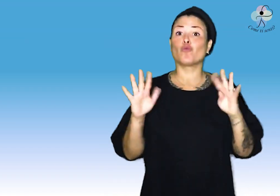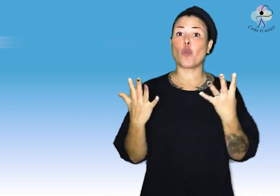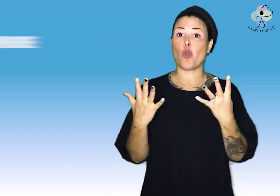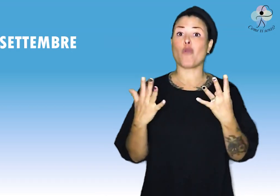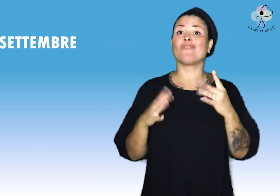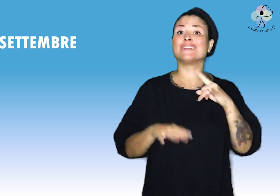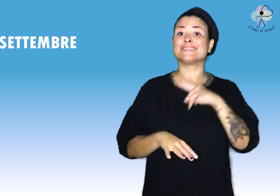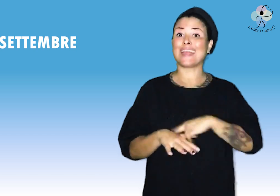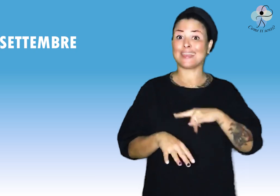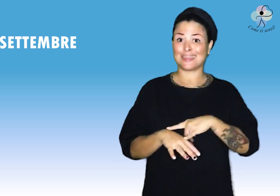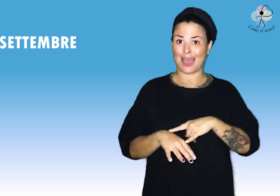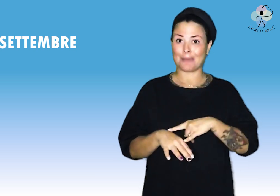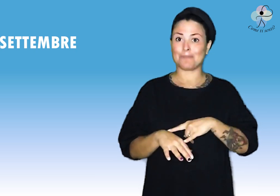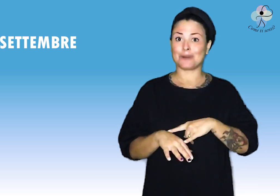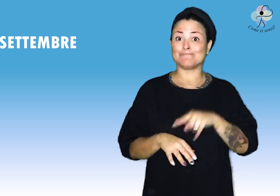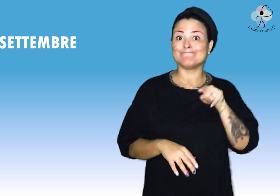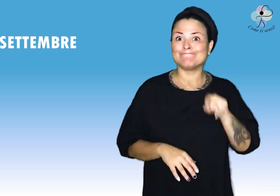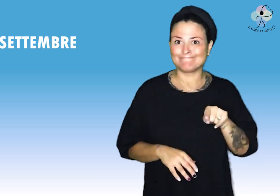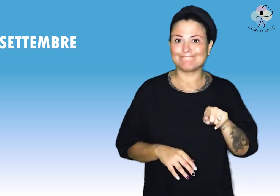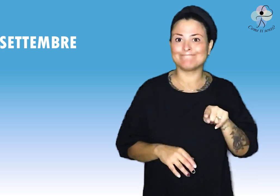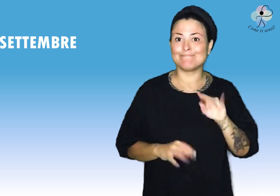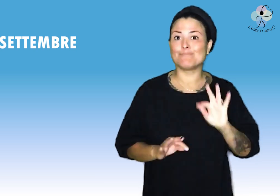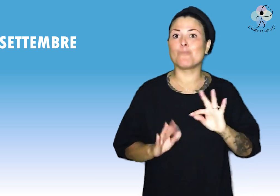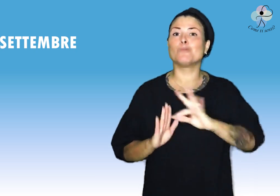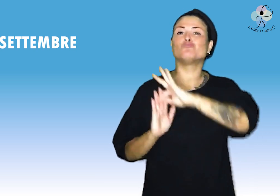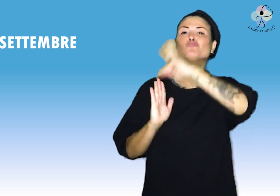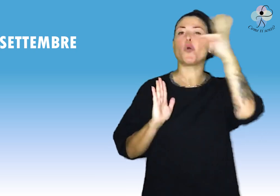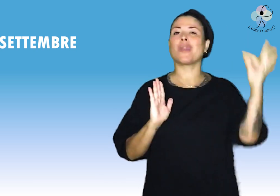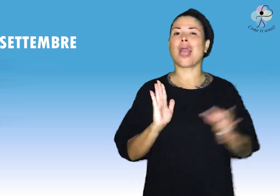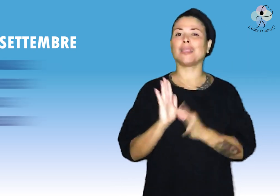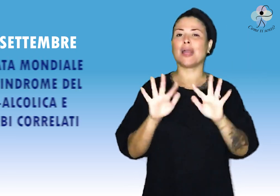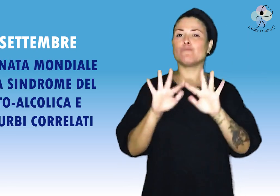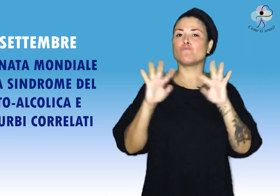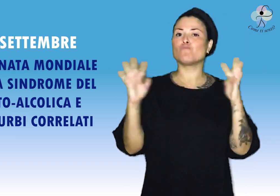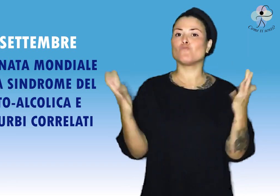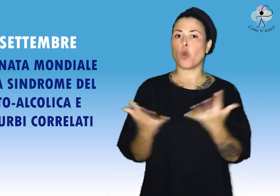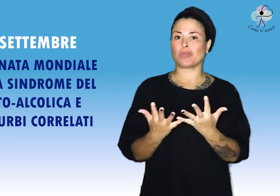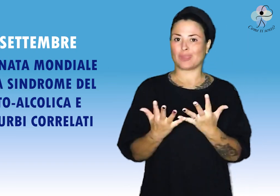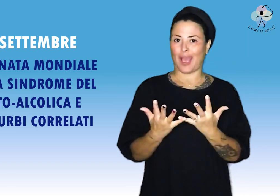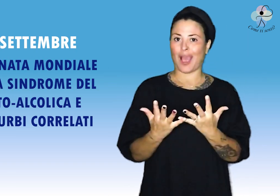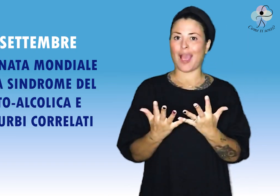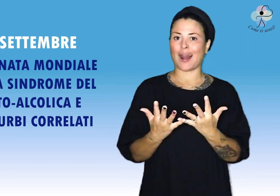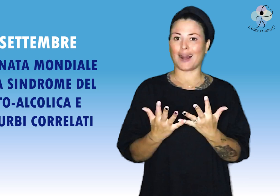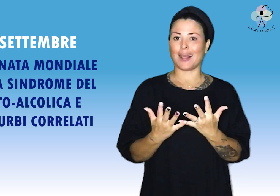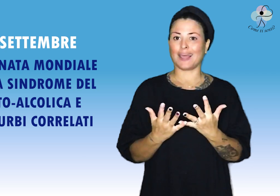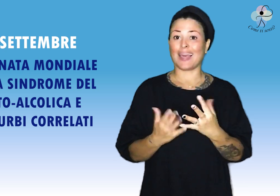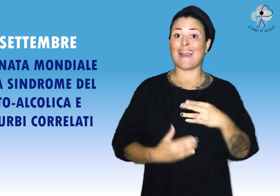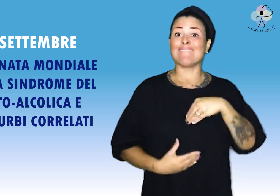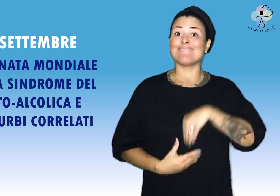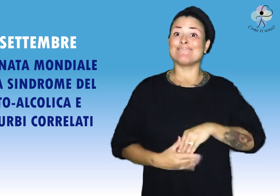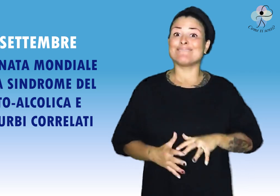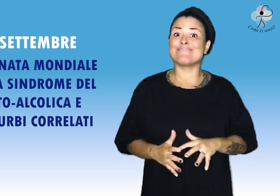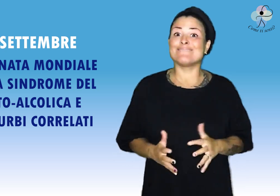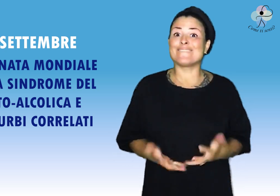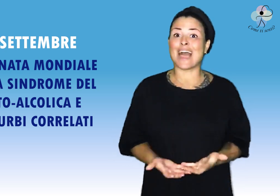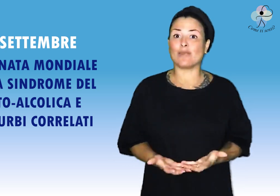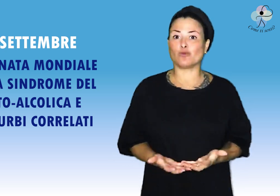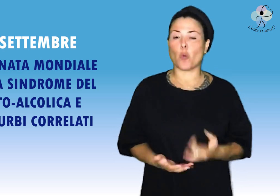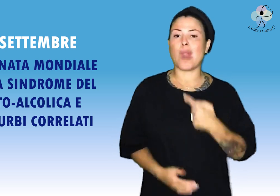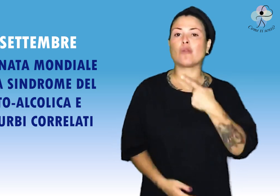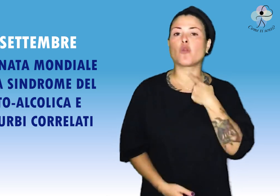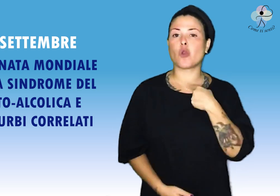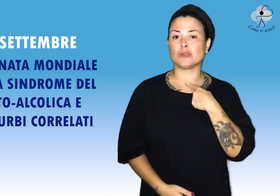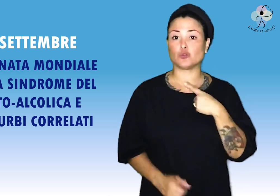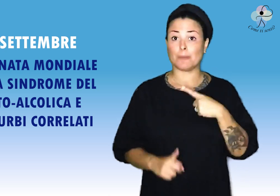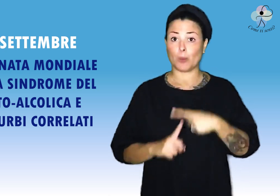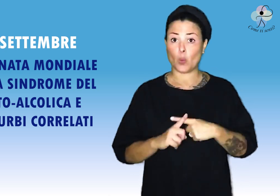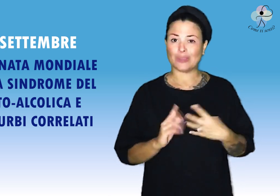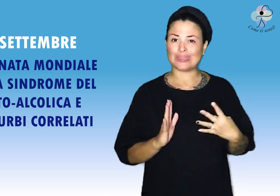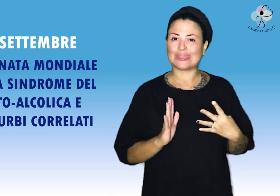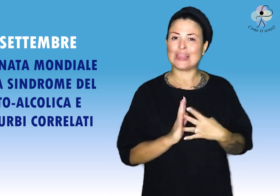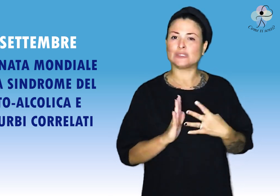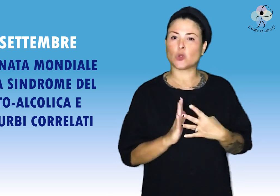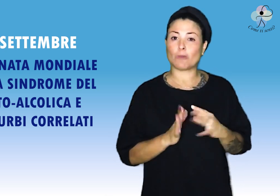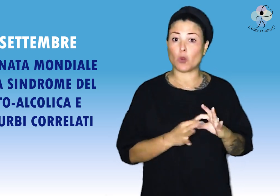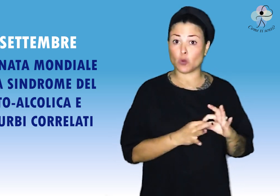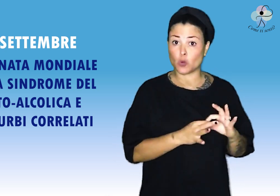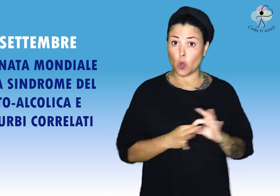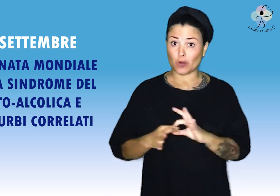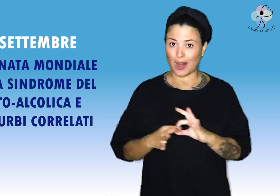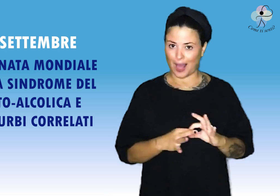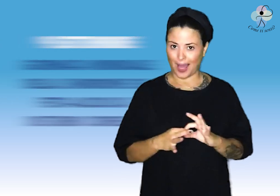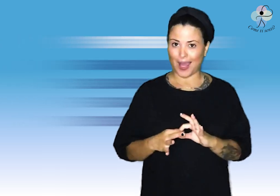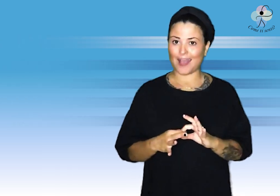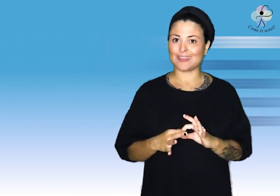l 9 settembre si celebra la Giornata mondiale della sindrome feto-alcolica e disturbi correlati.